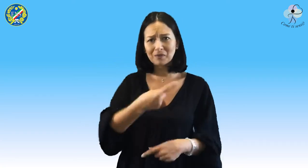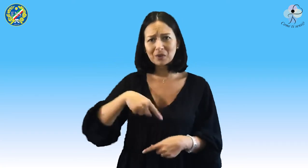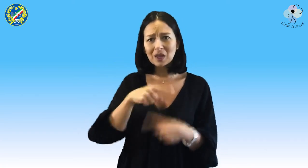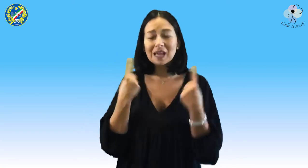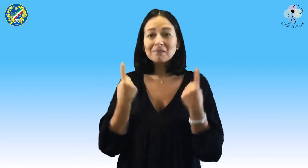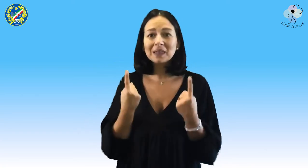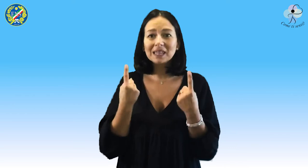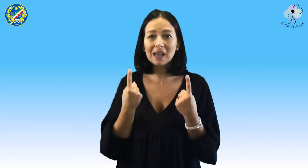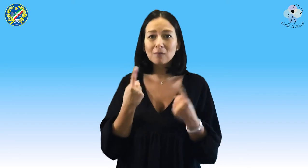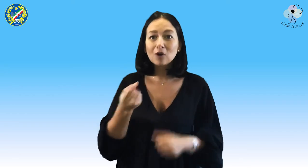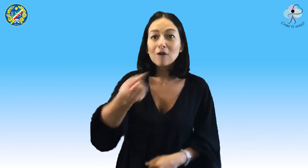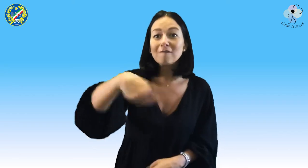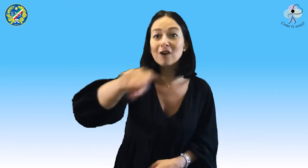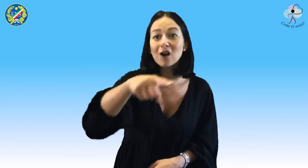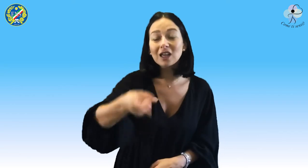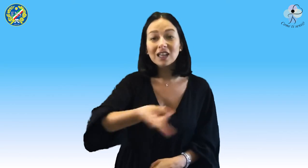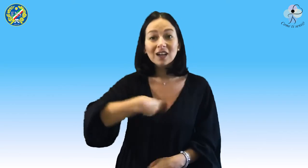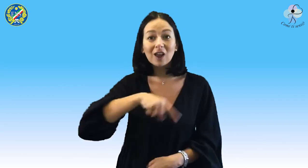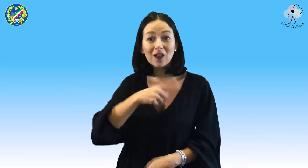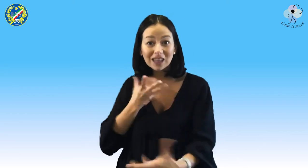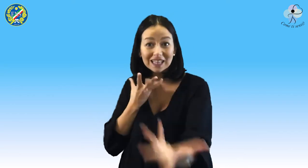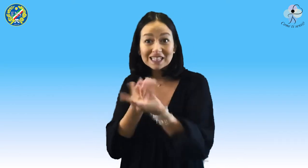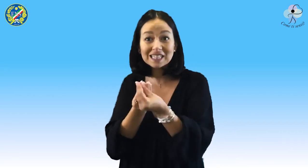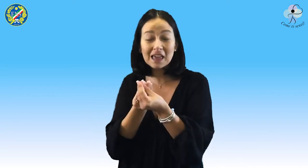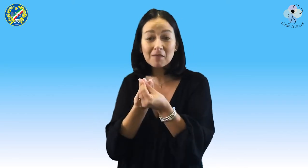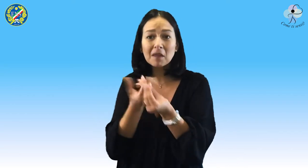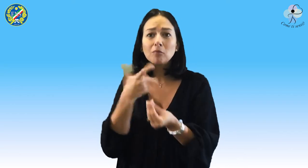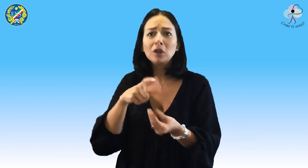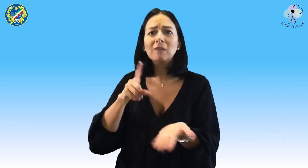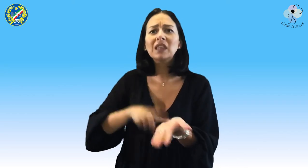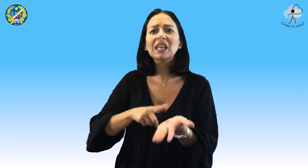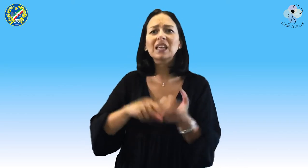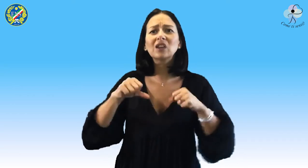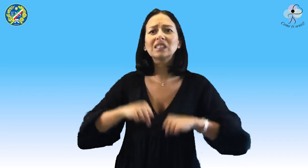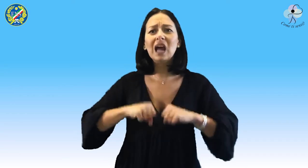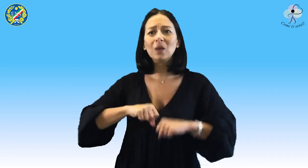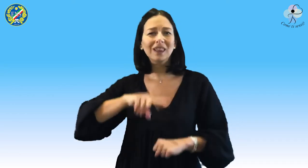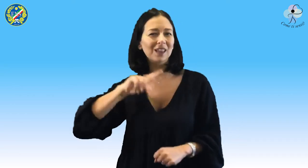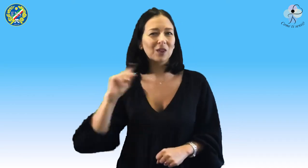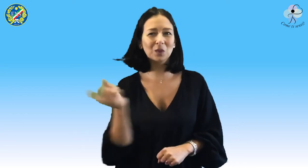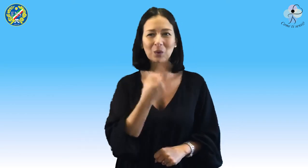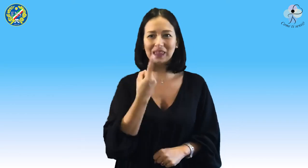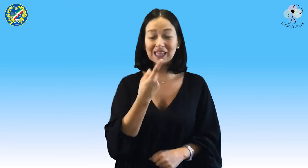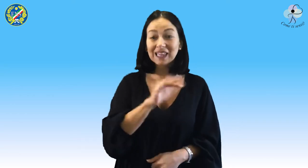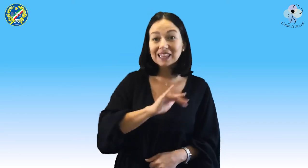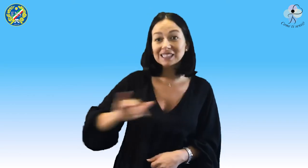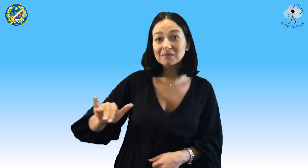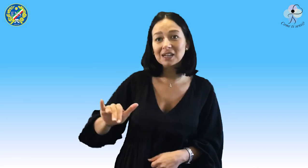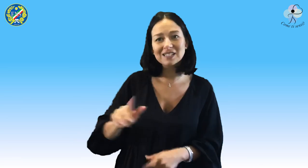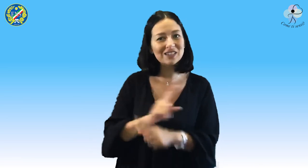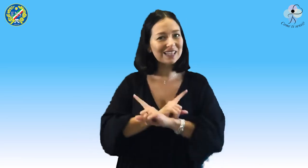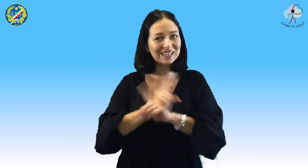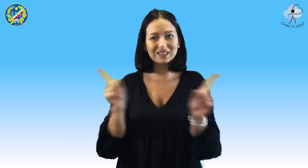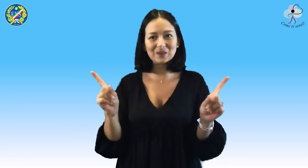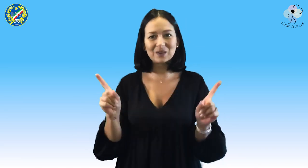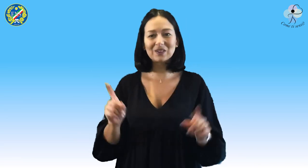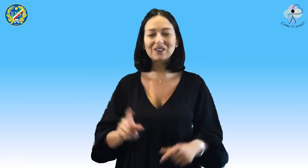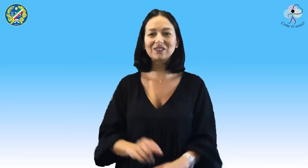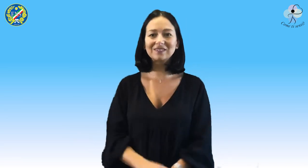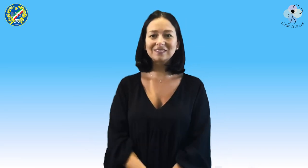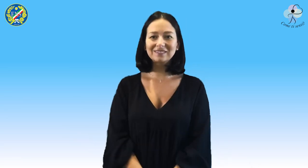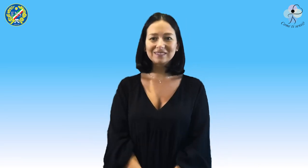Unitevi a noi, perché il diritto alla salute deve essere garantito a TUTTI senza discriminazioni!